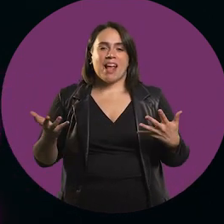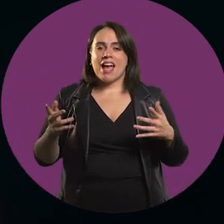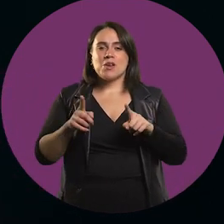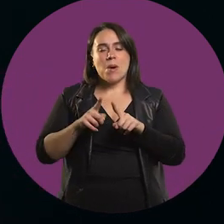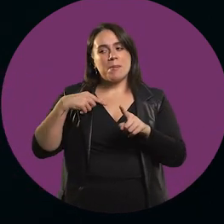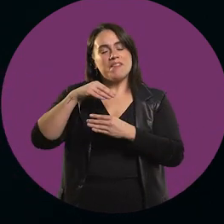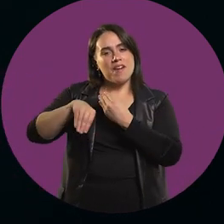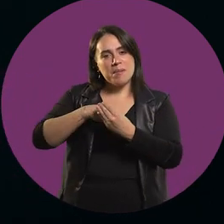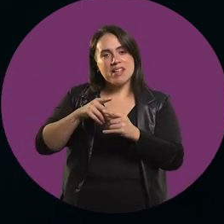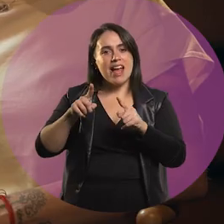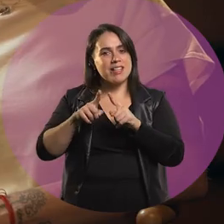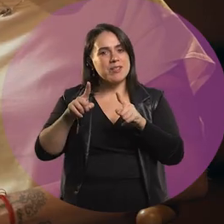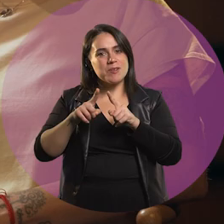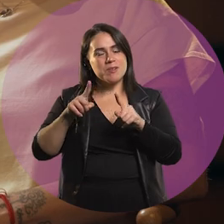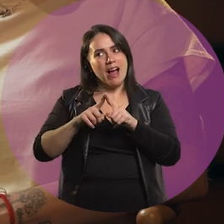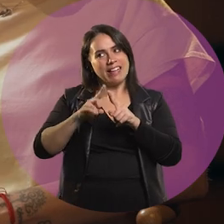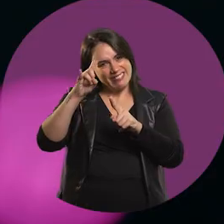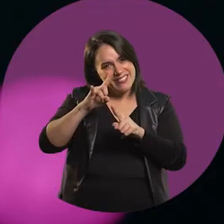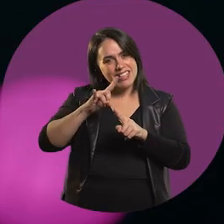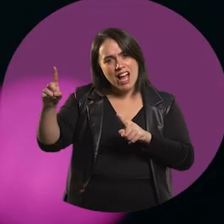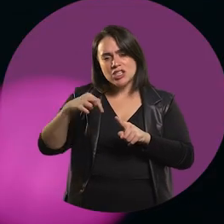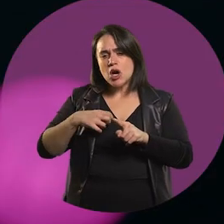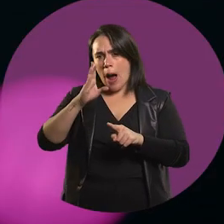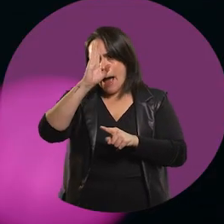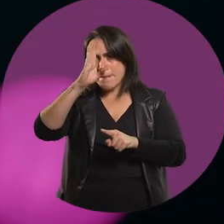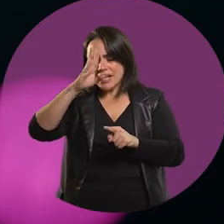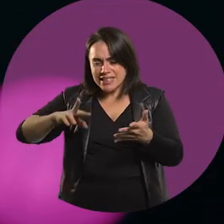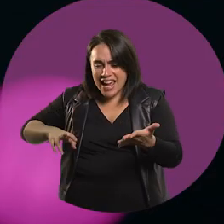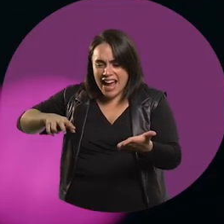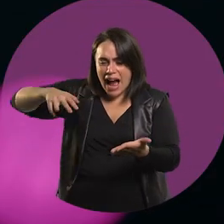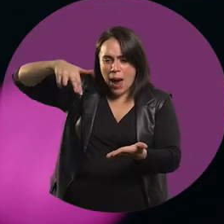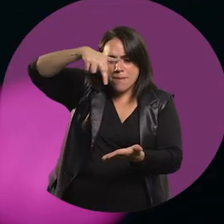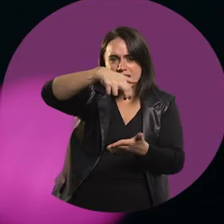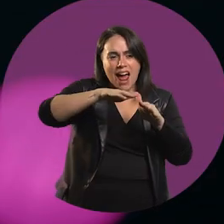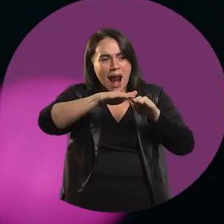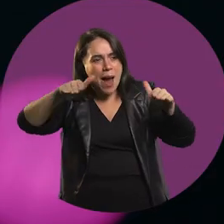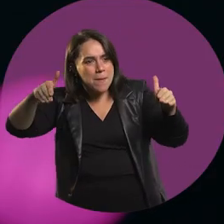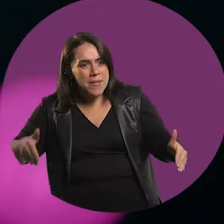Me malcriaron un poquito. Yo aprendí a caminar por arriba de la mesa como para que se hagan una idea